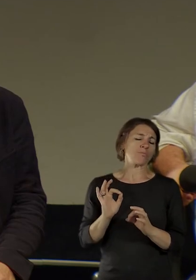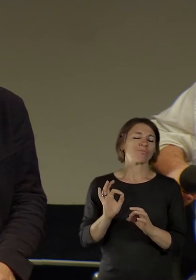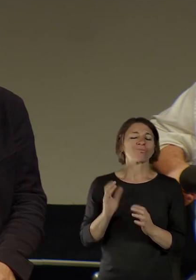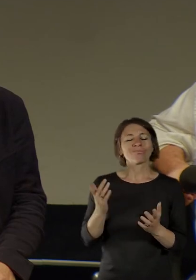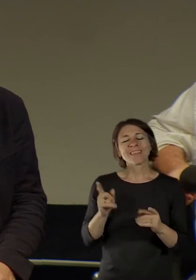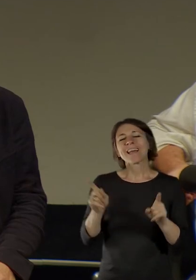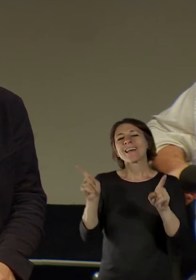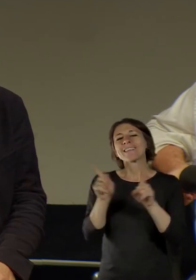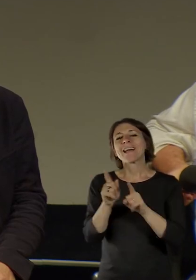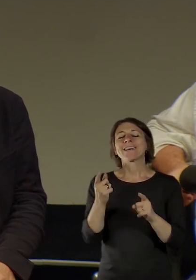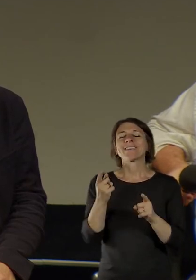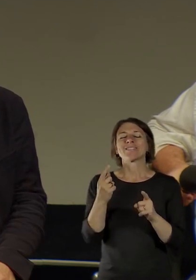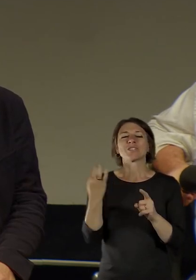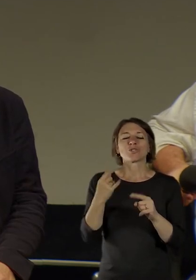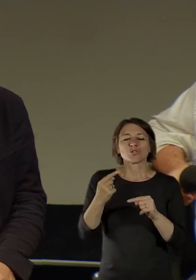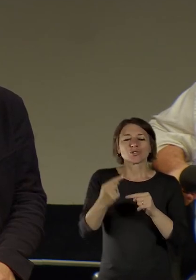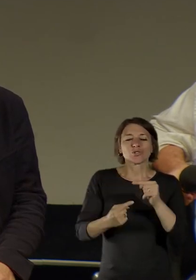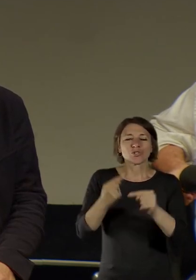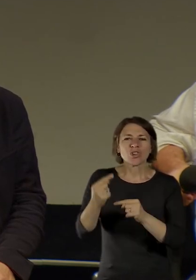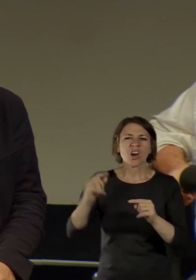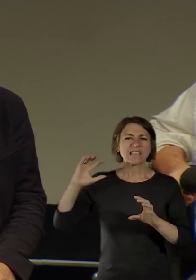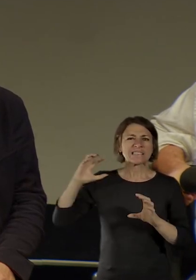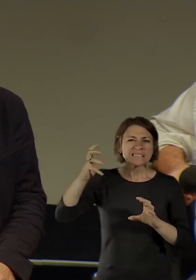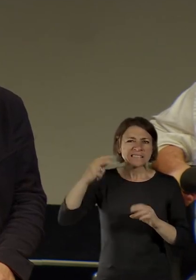jaká tam bude teplota, tak to je způsobeno mnoha dalšími faktory.